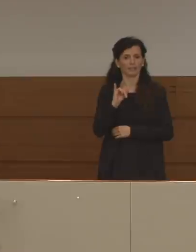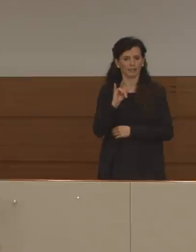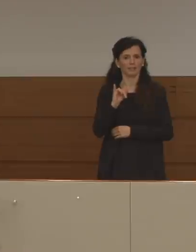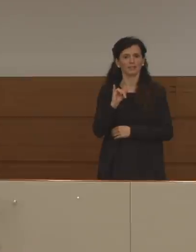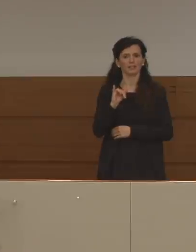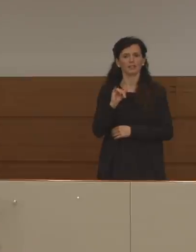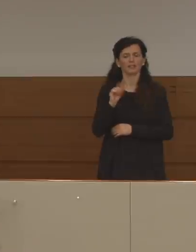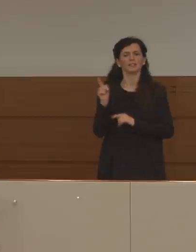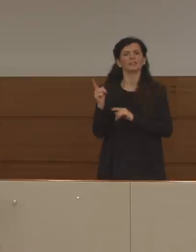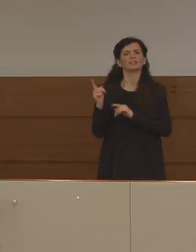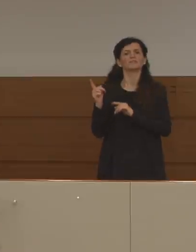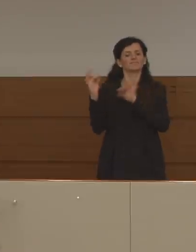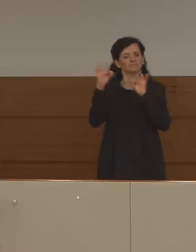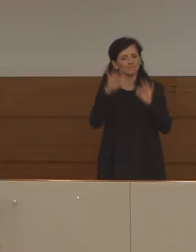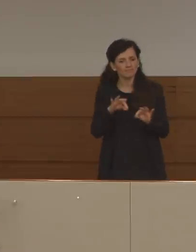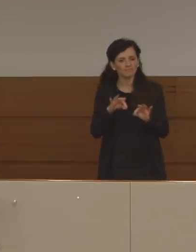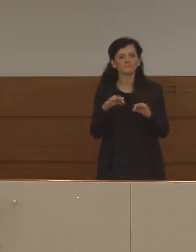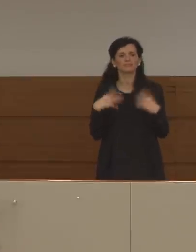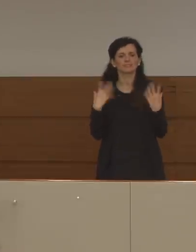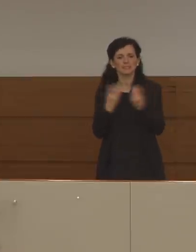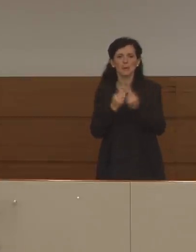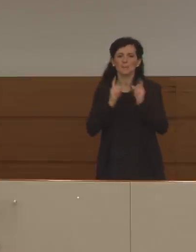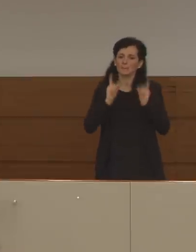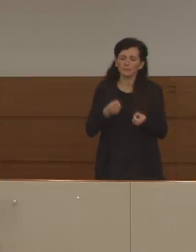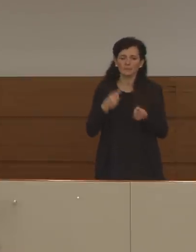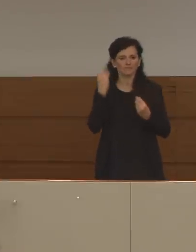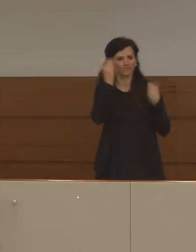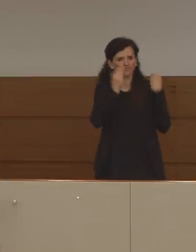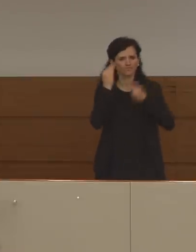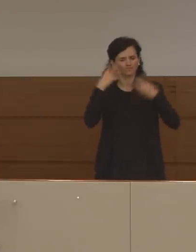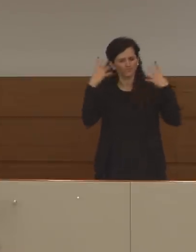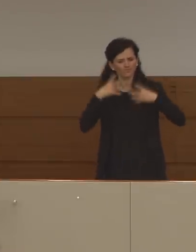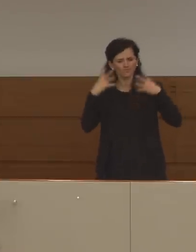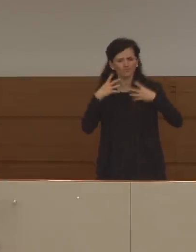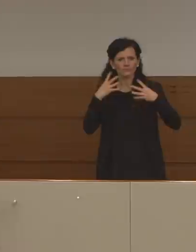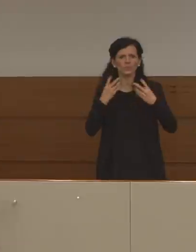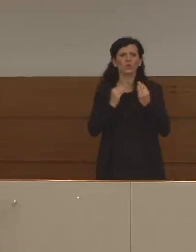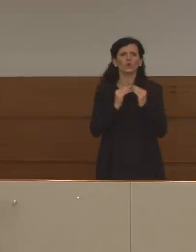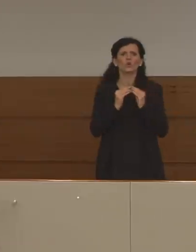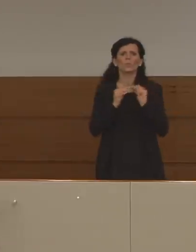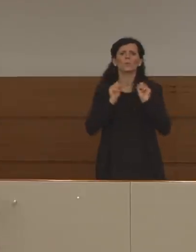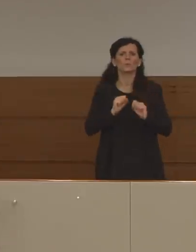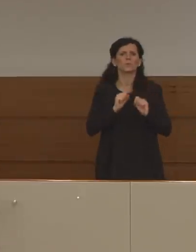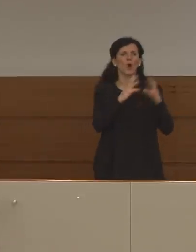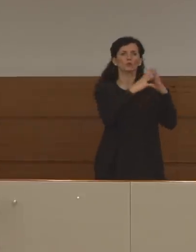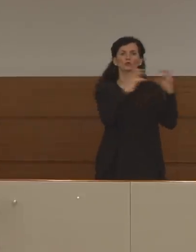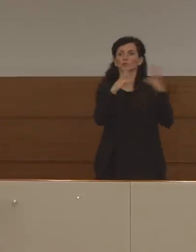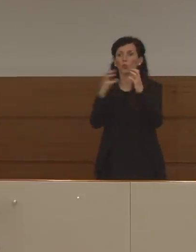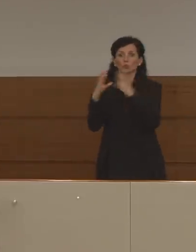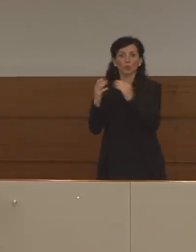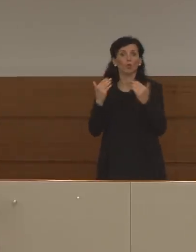razionalizzare e individuare strutture che possono essere riconvertite, trovare la